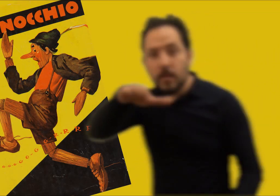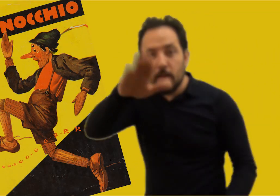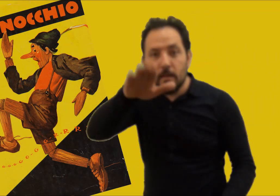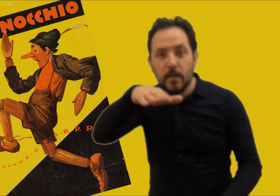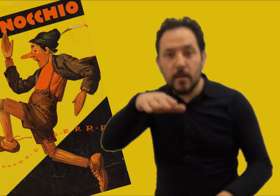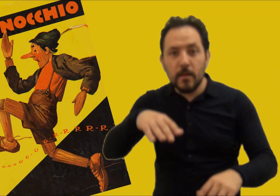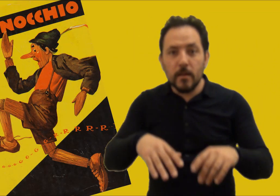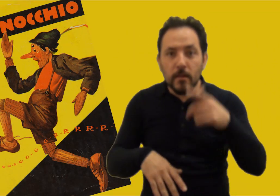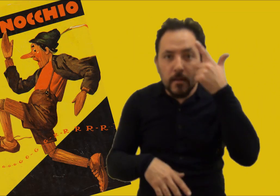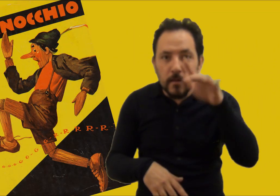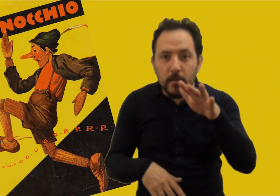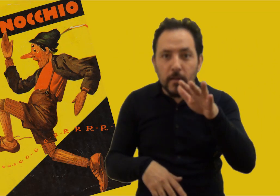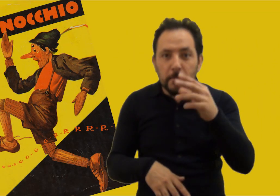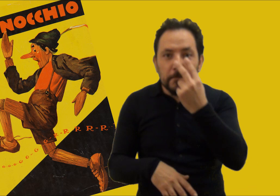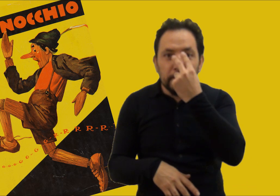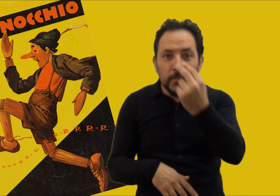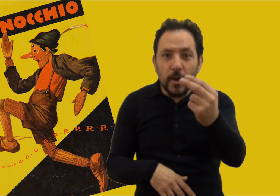Ciao, sapete la novità? Pinocchio in LIS!